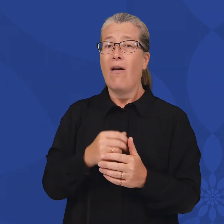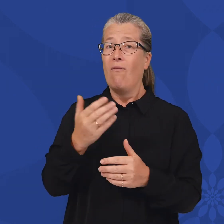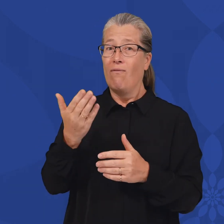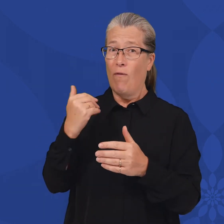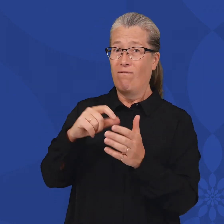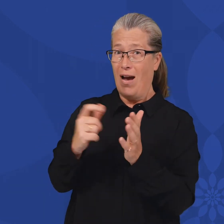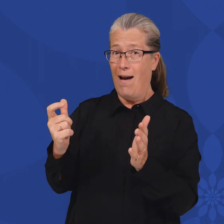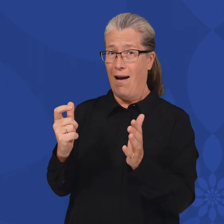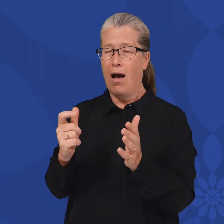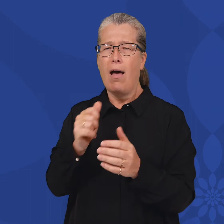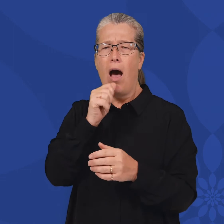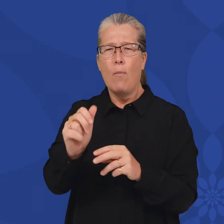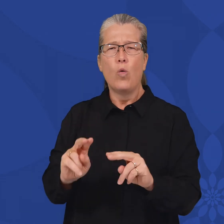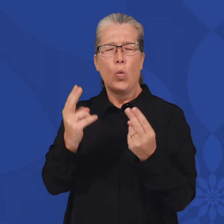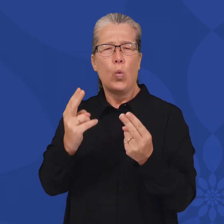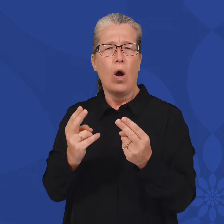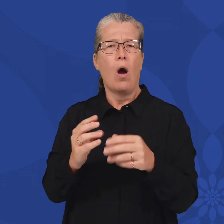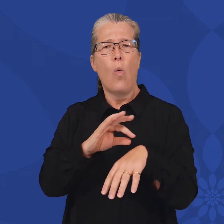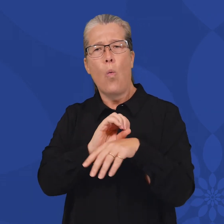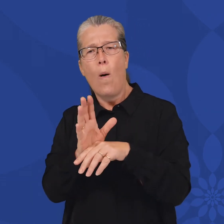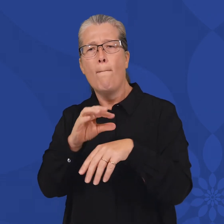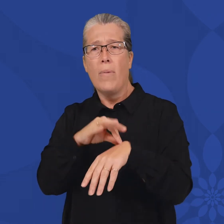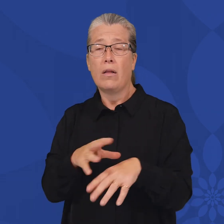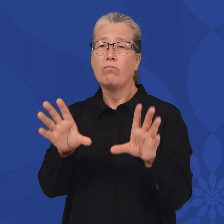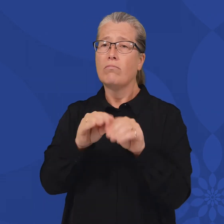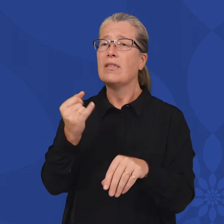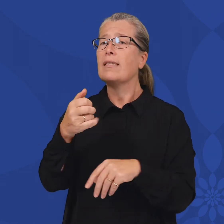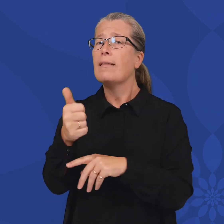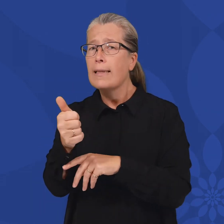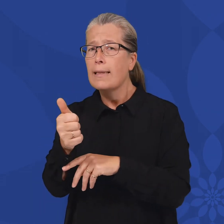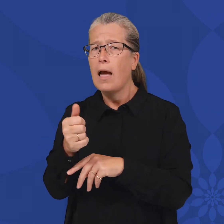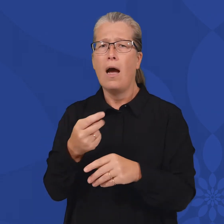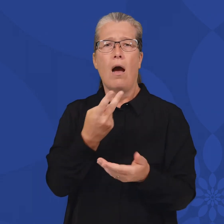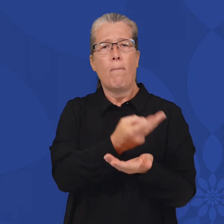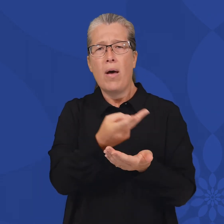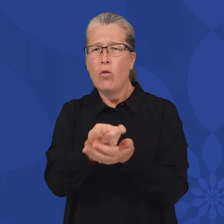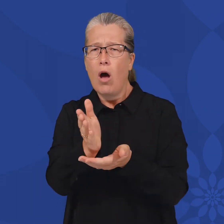Förra veckan togs det in sammanlagt 69 nya coronapatienter till bäddavdelningar inom -